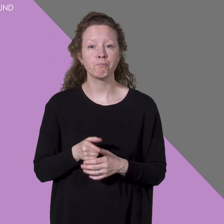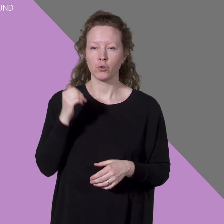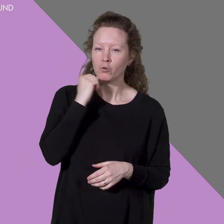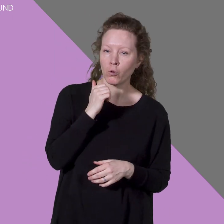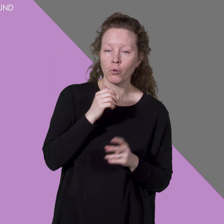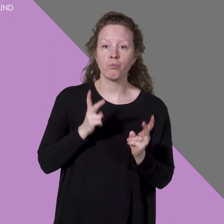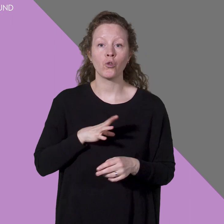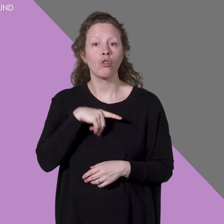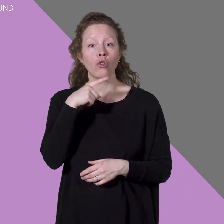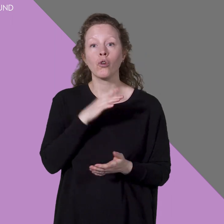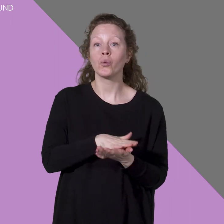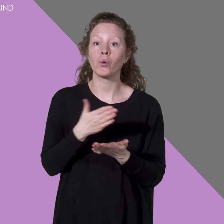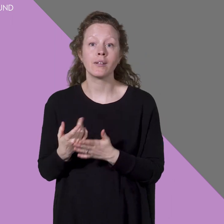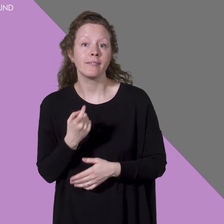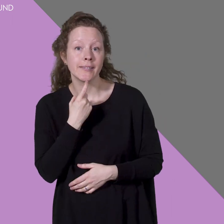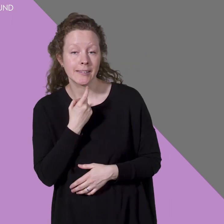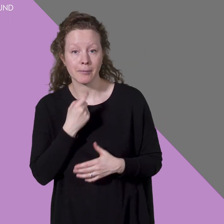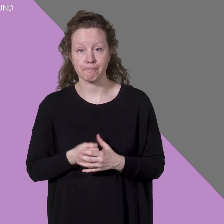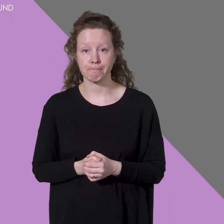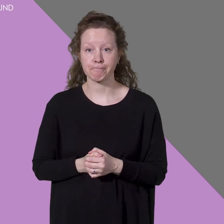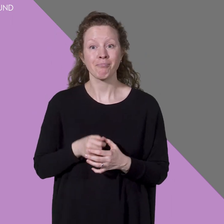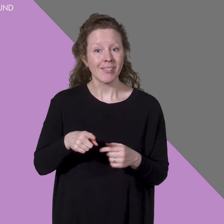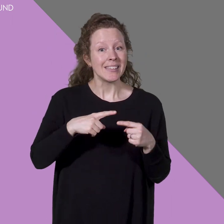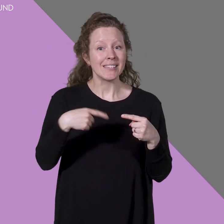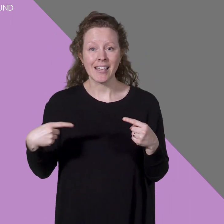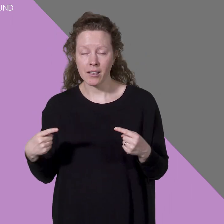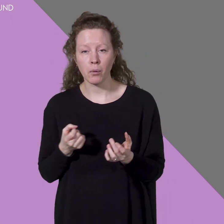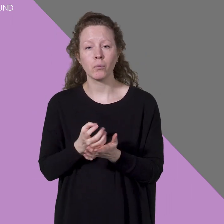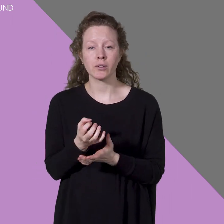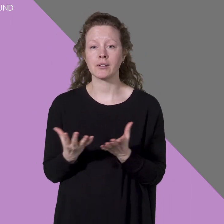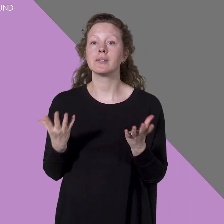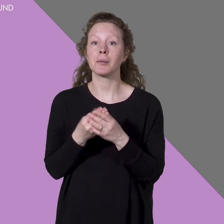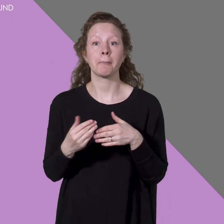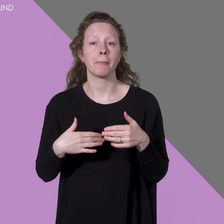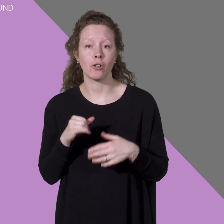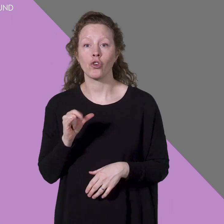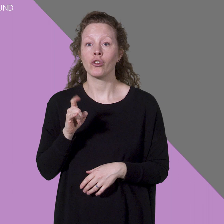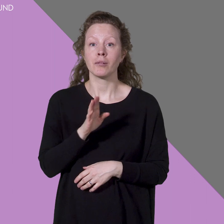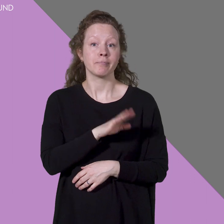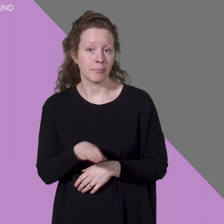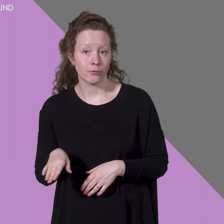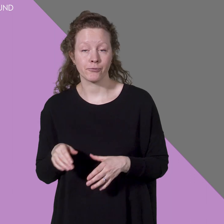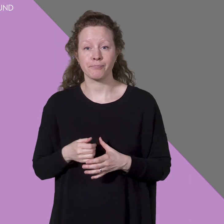och sagorna har taltolkning på finska. Serien är producerad i samarbete med Yle Lapset.